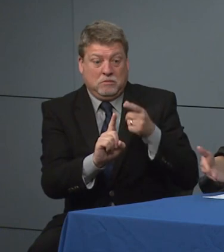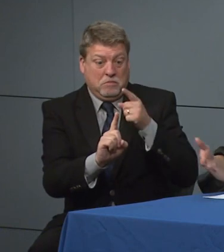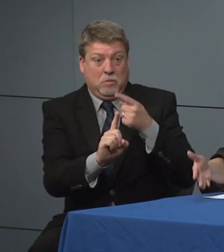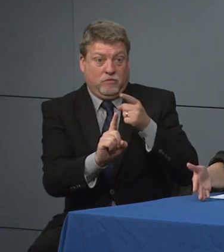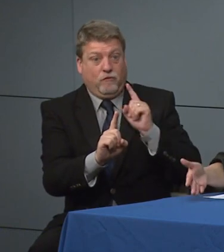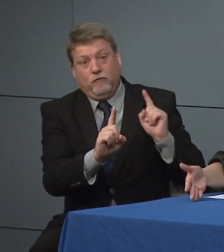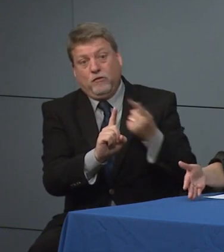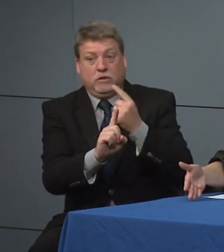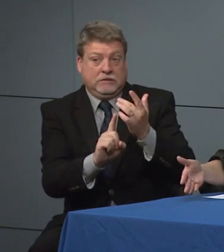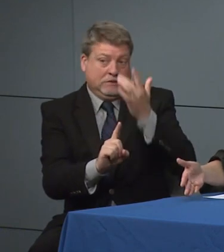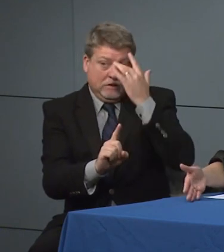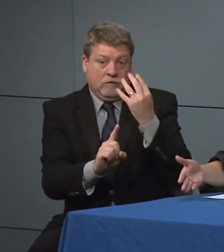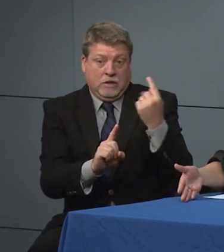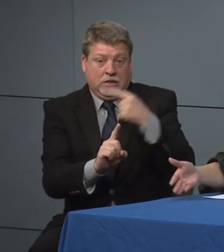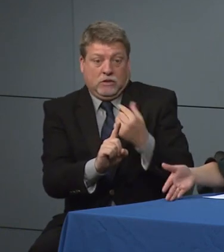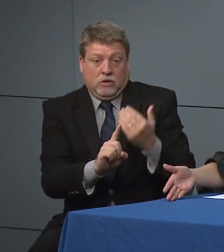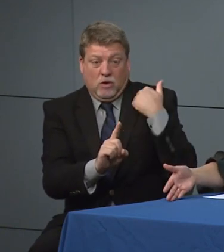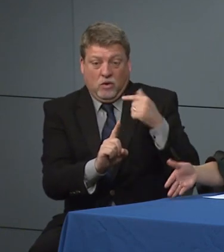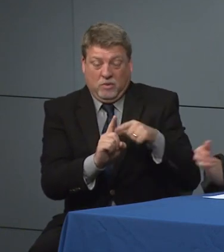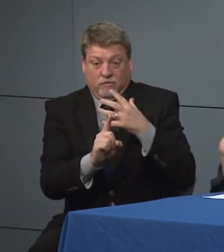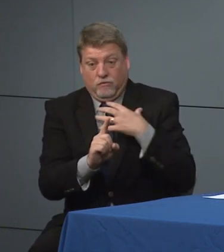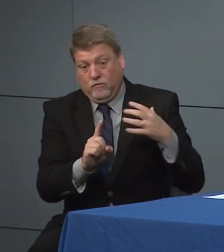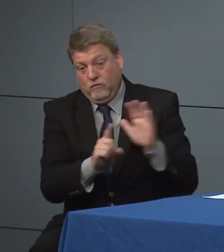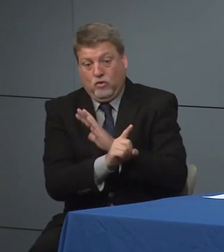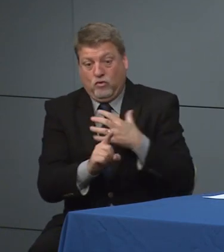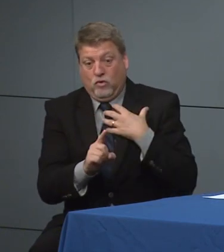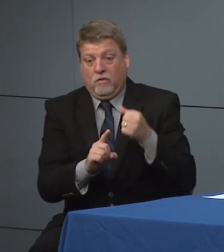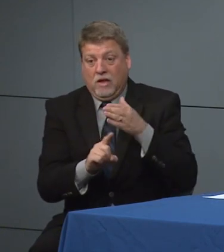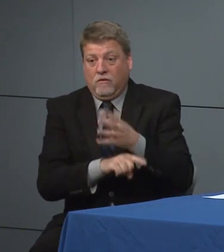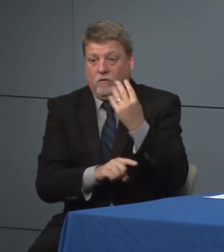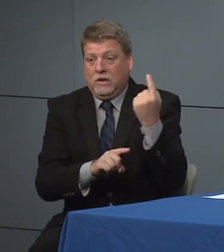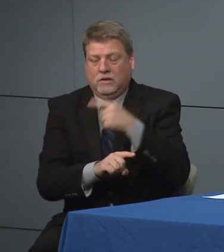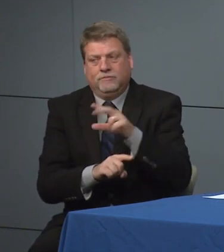aislamientos, no se seguros y las personas que están en aislamiento de cumple con todas ese ese criterio para salir de